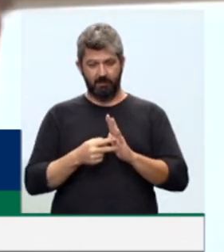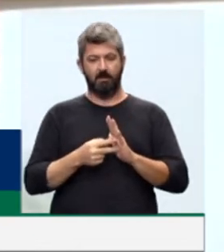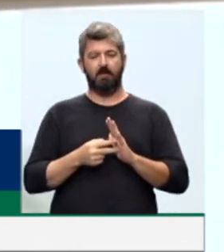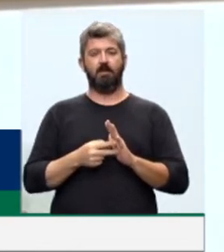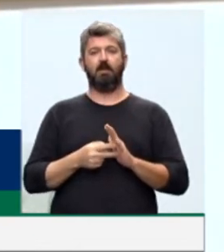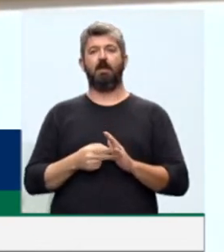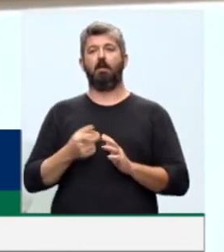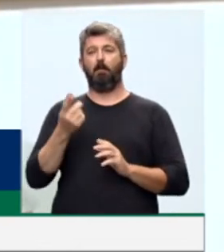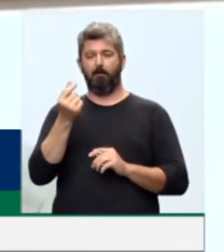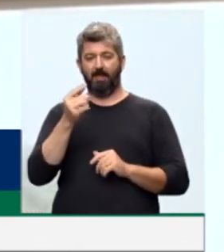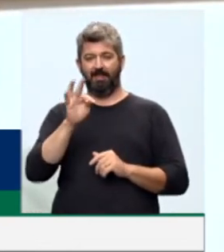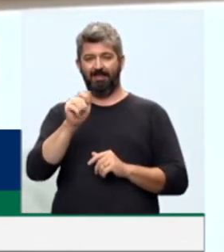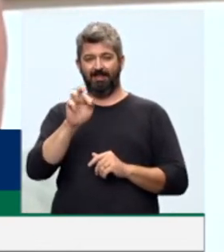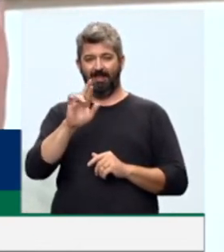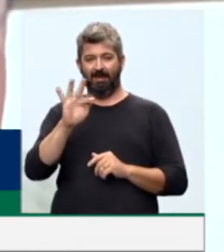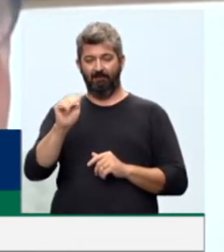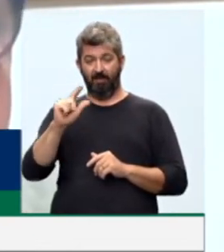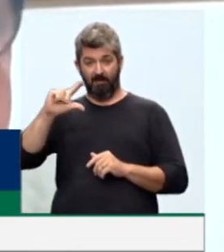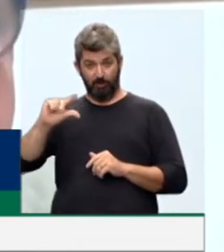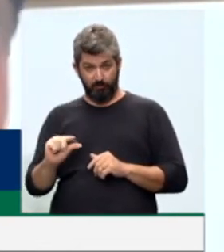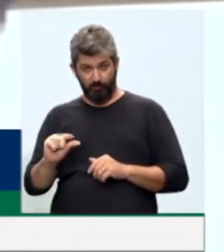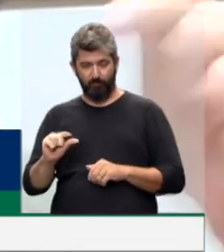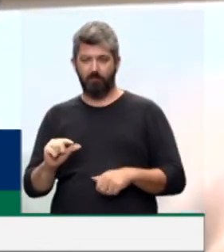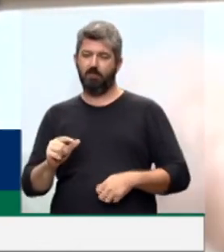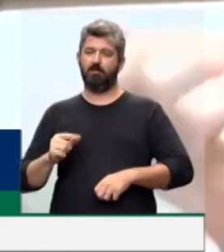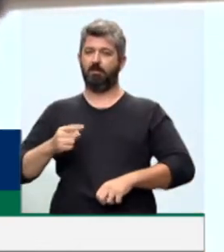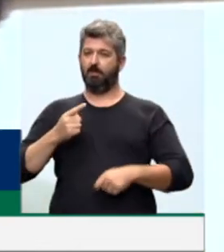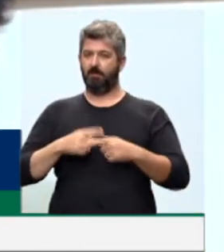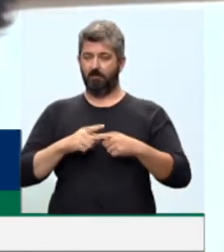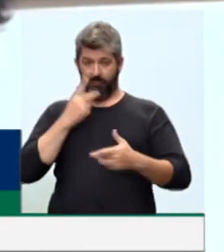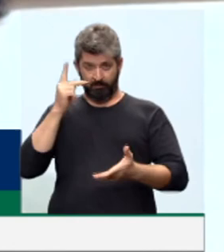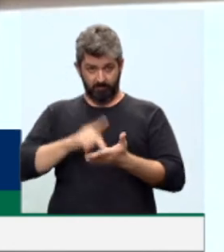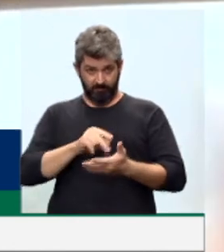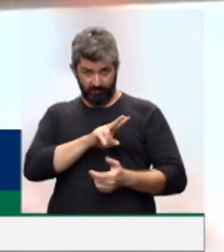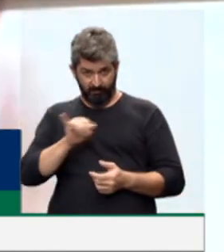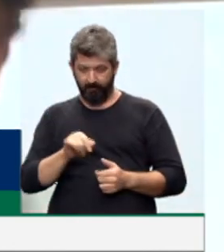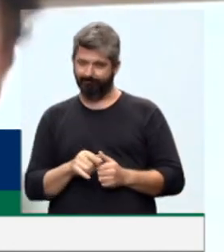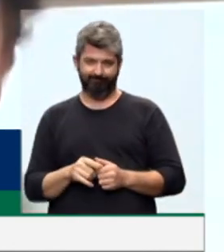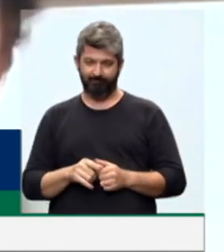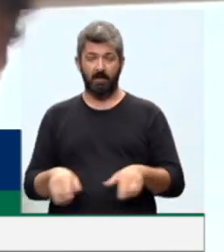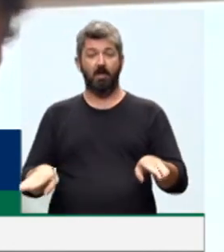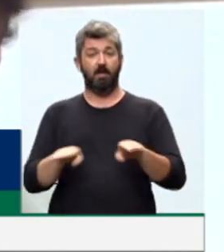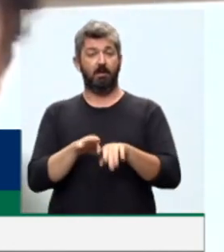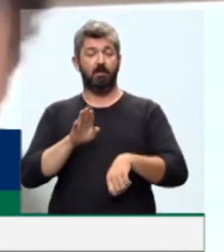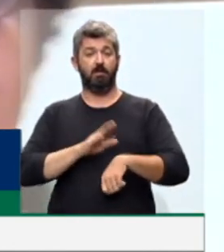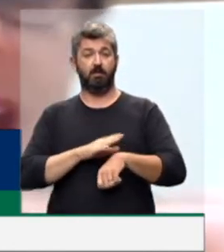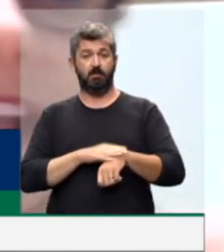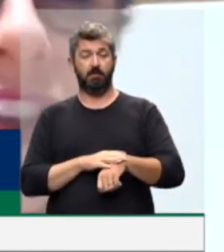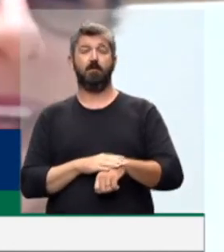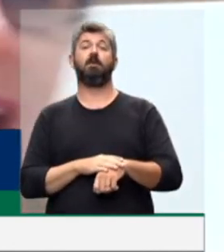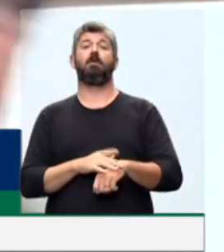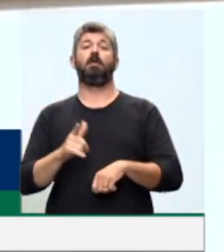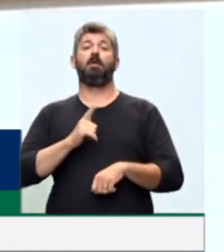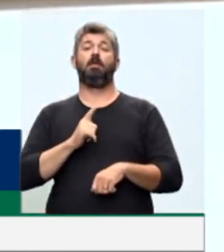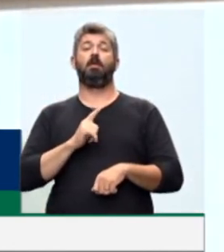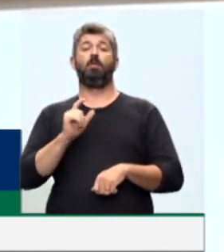ENTÃO O CONTRATO VOCÊ TEM, E DE QUE VAI ESTA MEDIDA PROVISÓRIA, UMA DIMINUIÇÃO DAS TARIFAS PORQUE ISTO NÃO